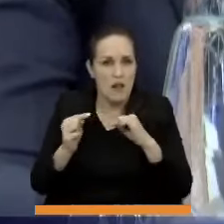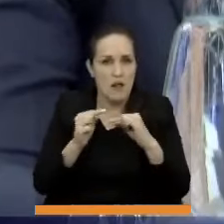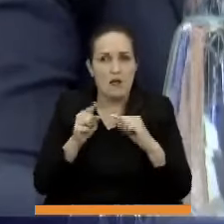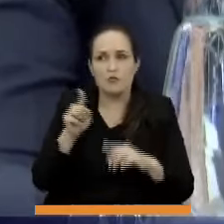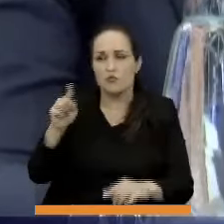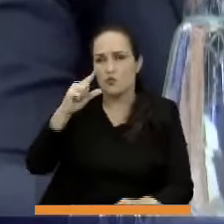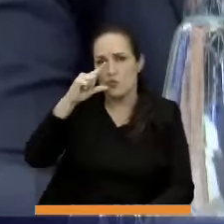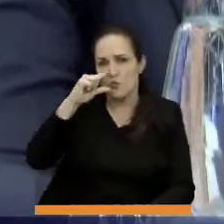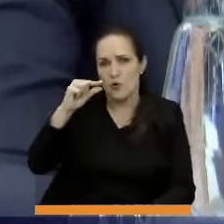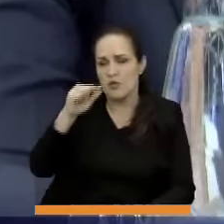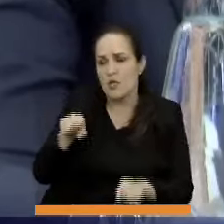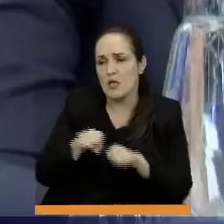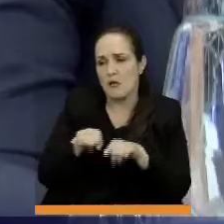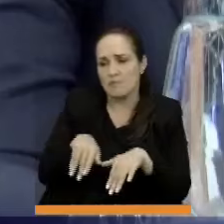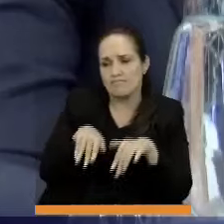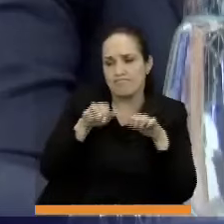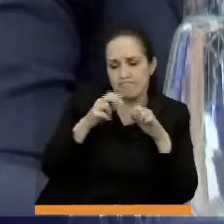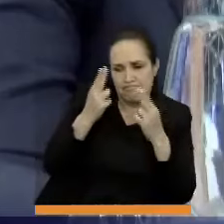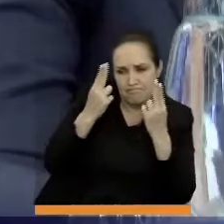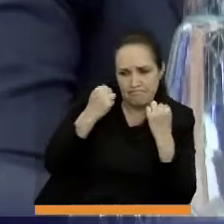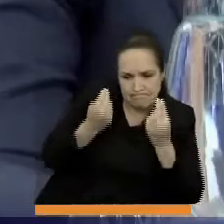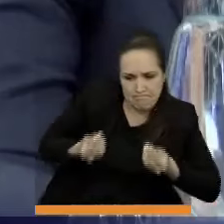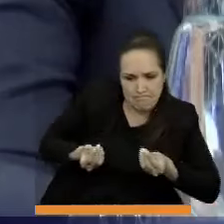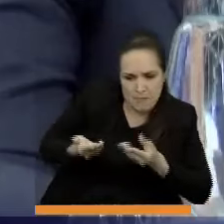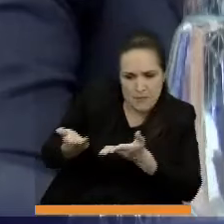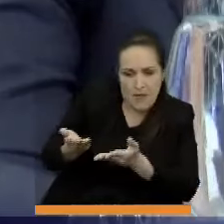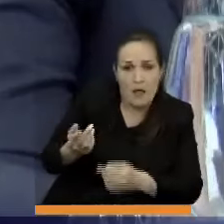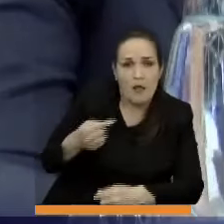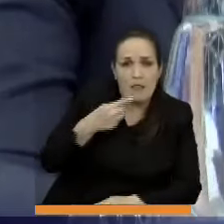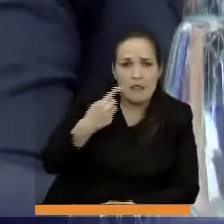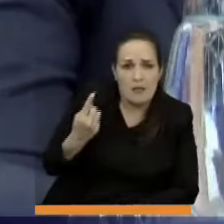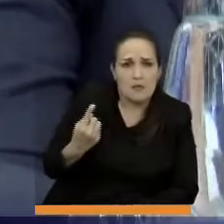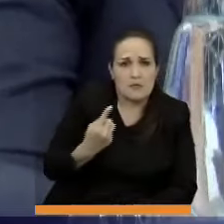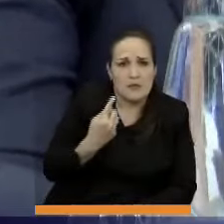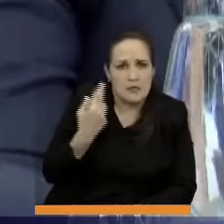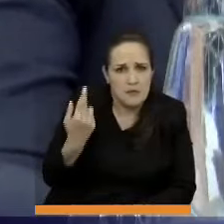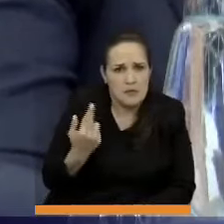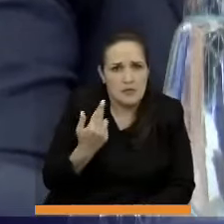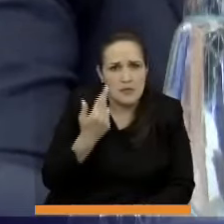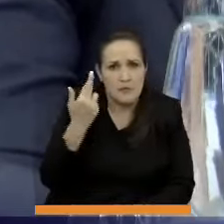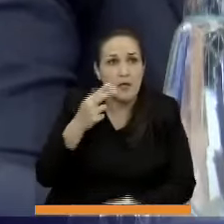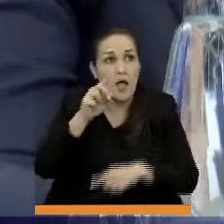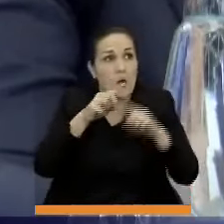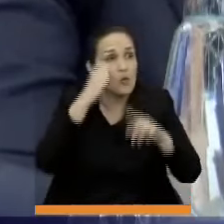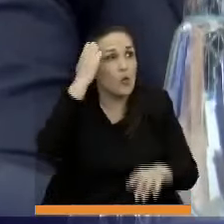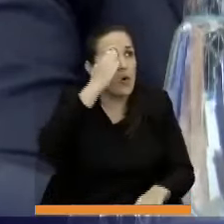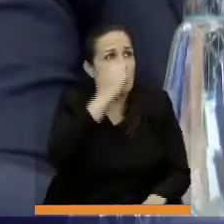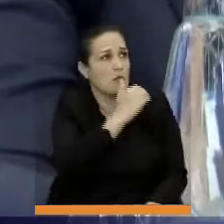DESDE LA POLíTICA EUROPEA CELEBRADA EN JULIO, SE HABLA DE LA NECESIDAD DE